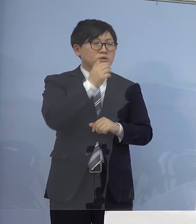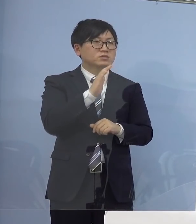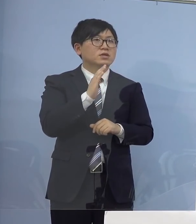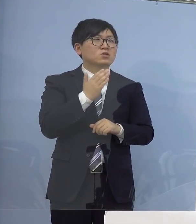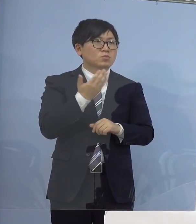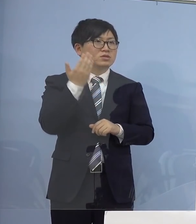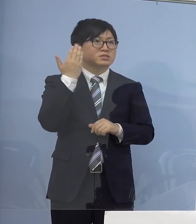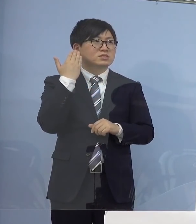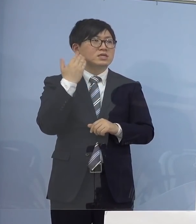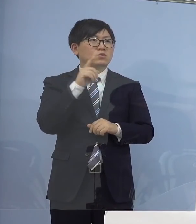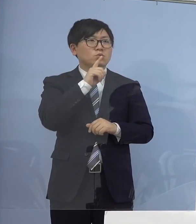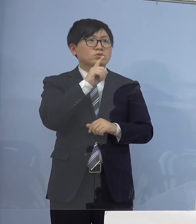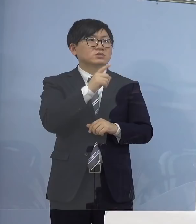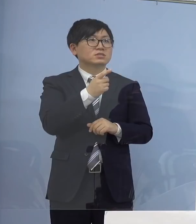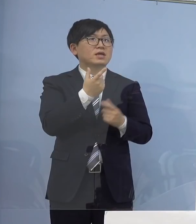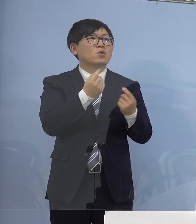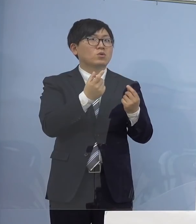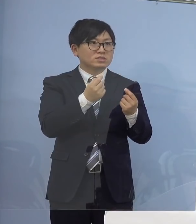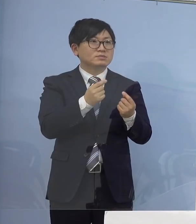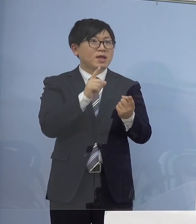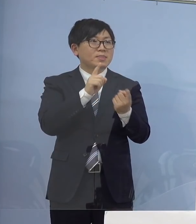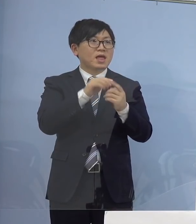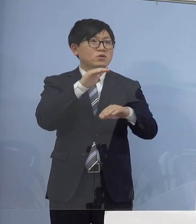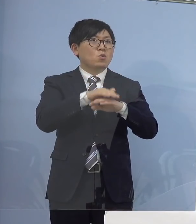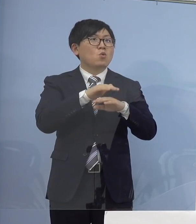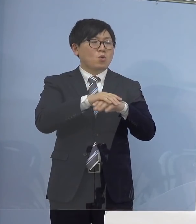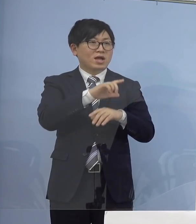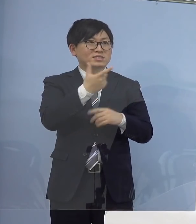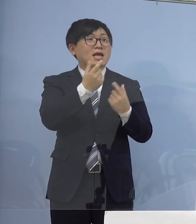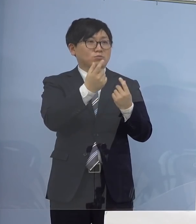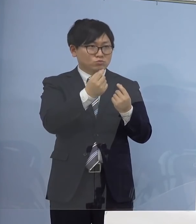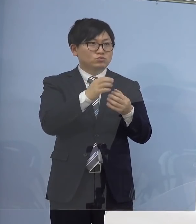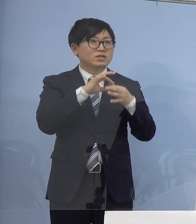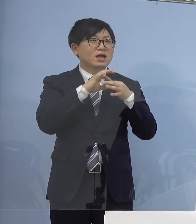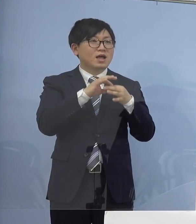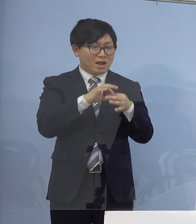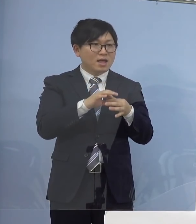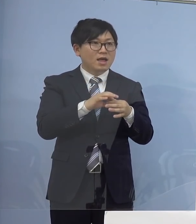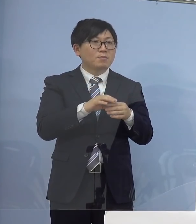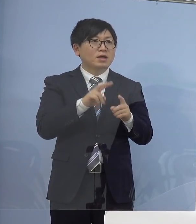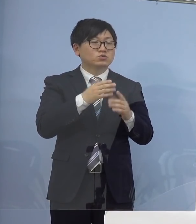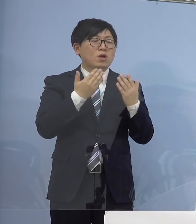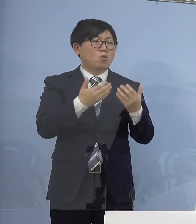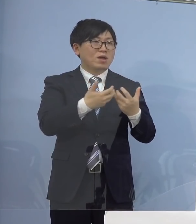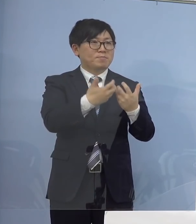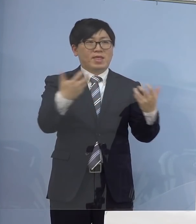対応が違うという点からも明らかなように 別々の小学校でございます